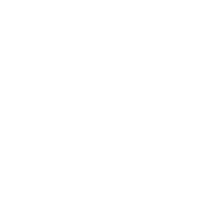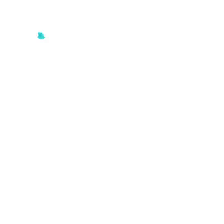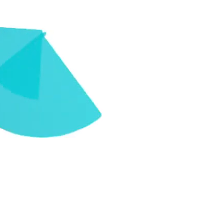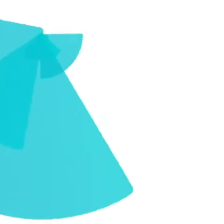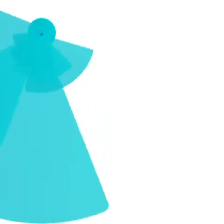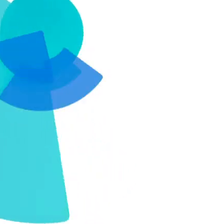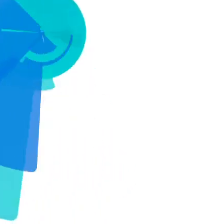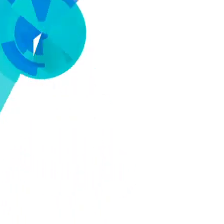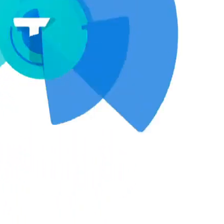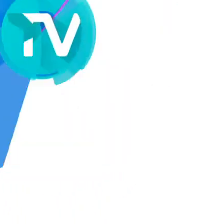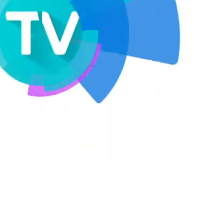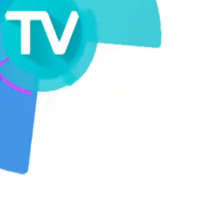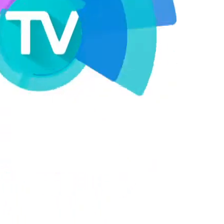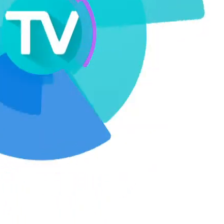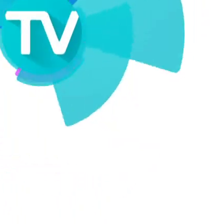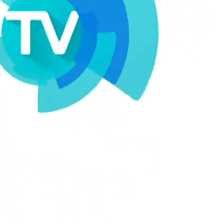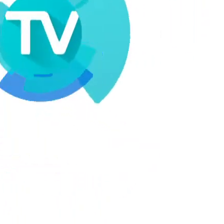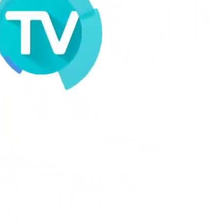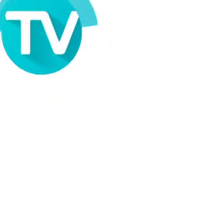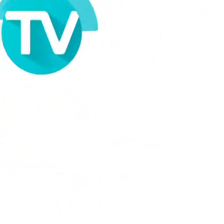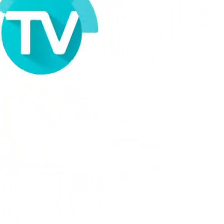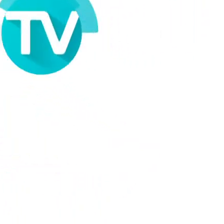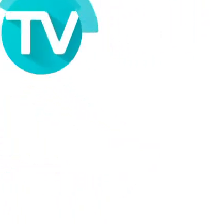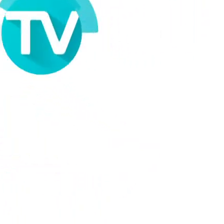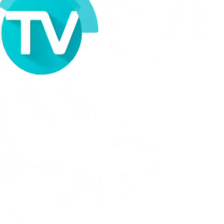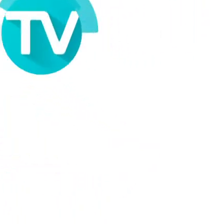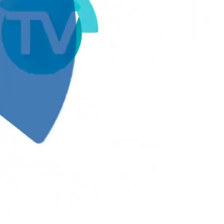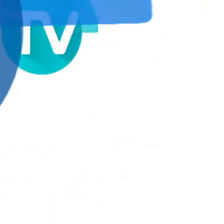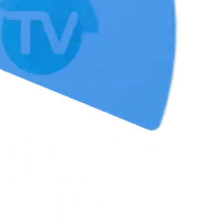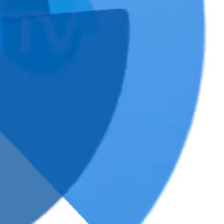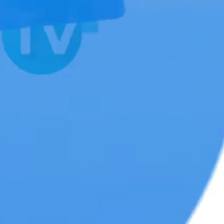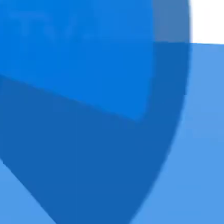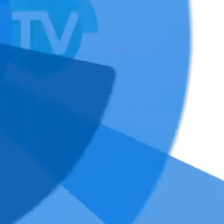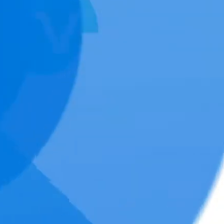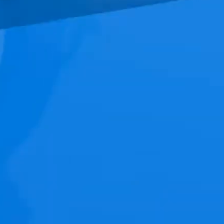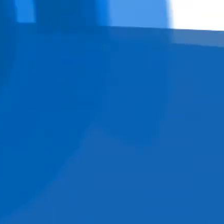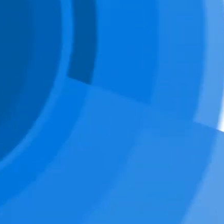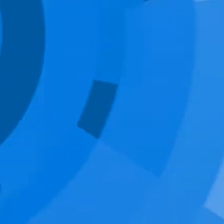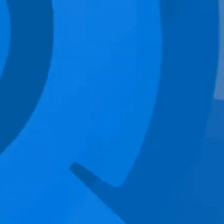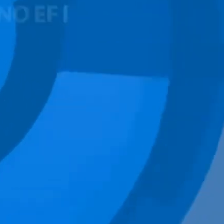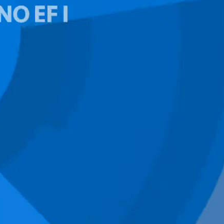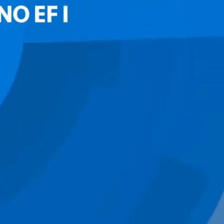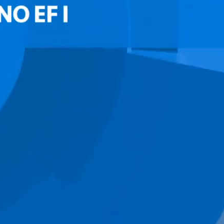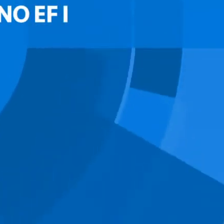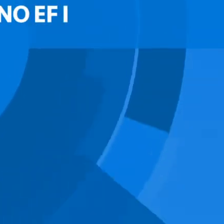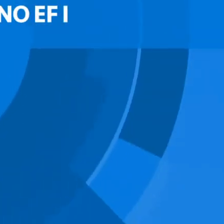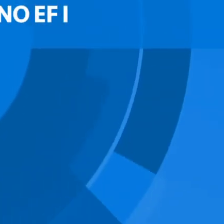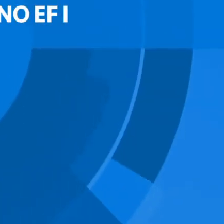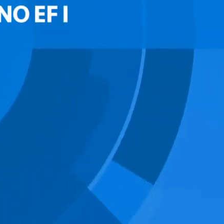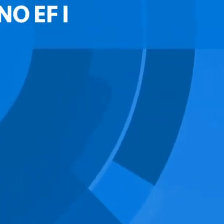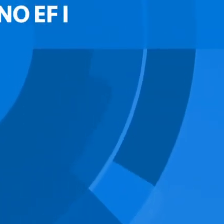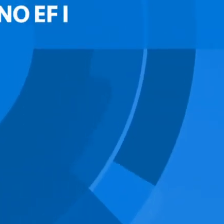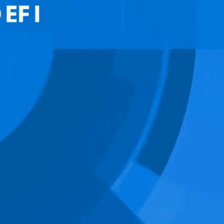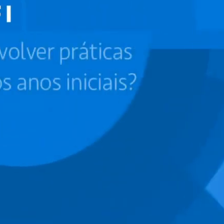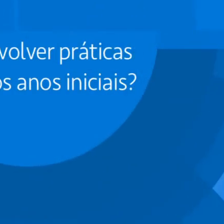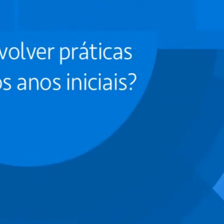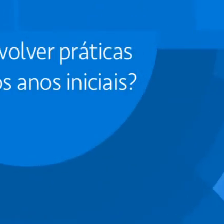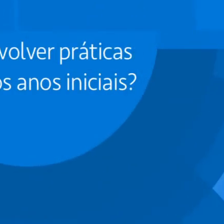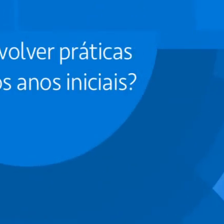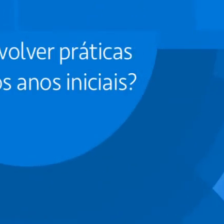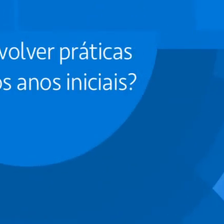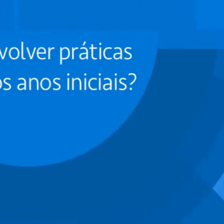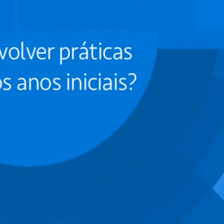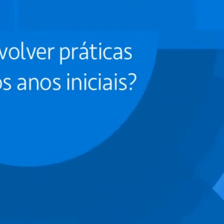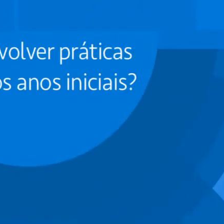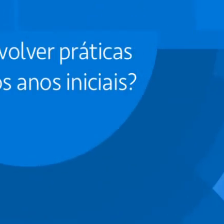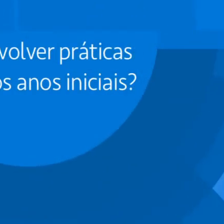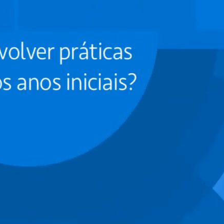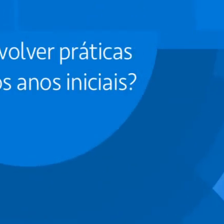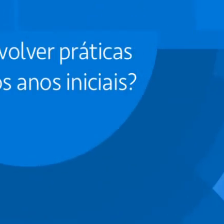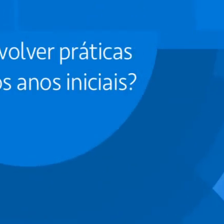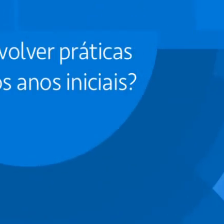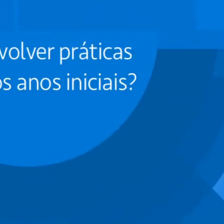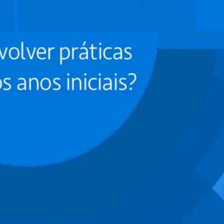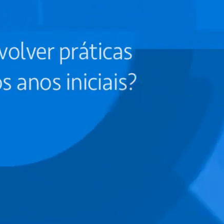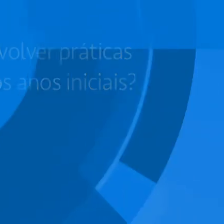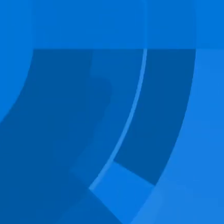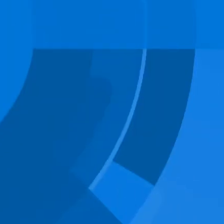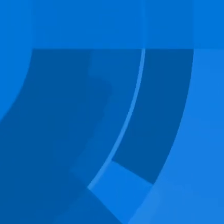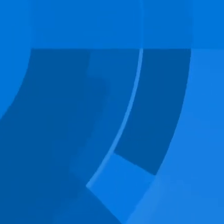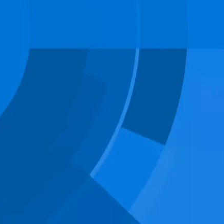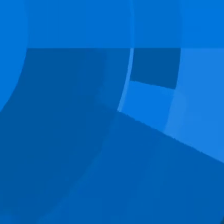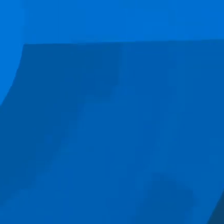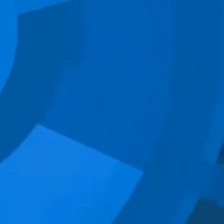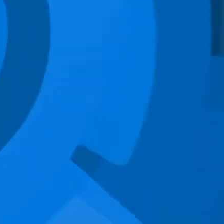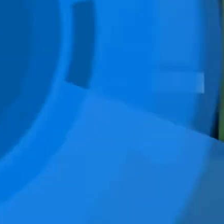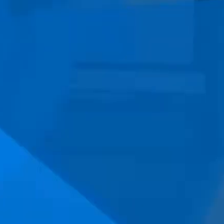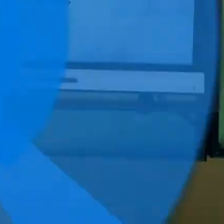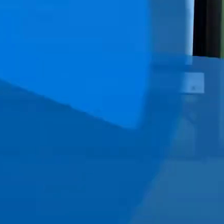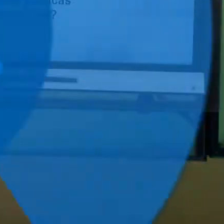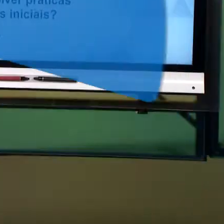[MÚSICA]